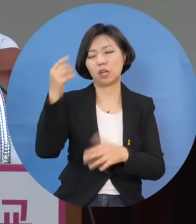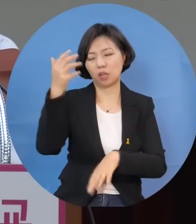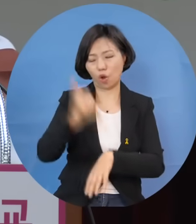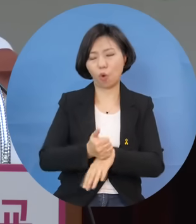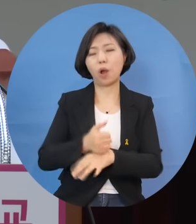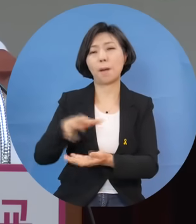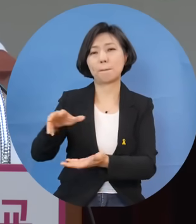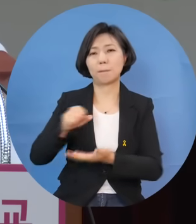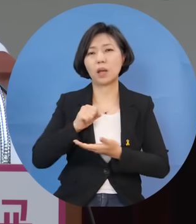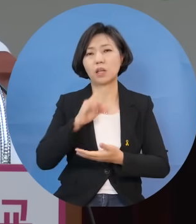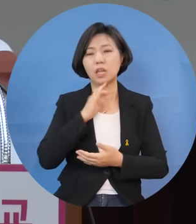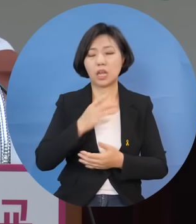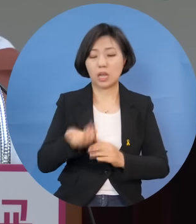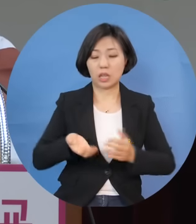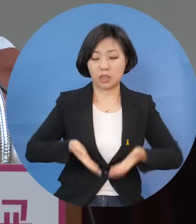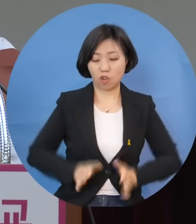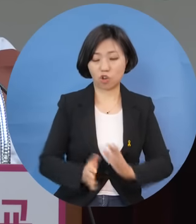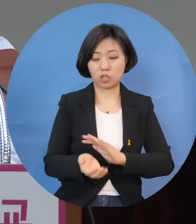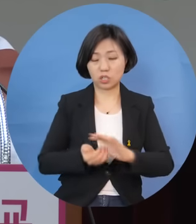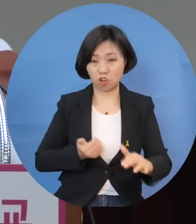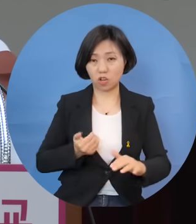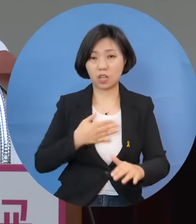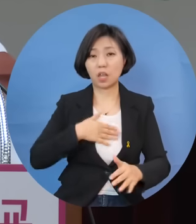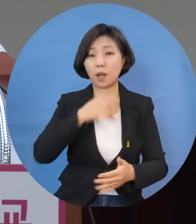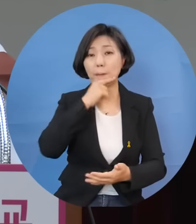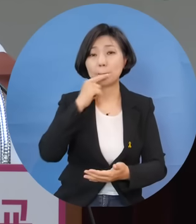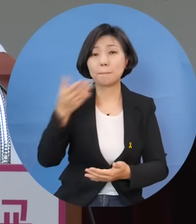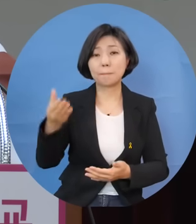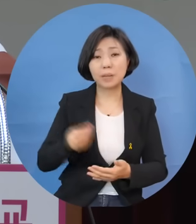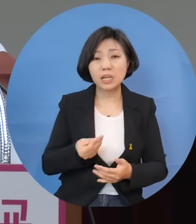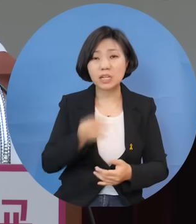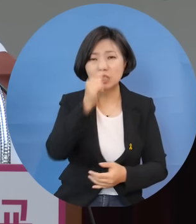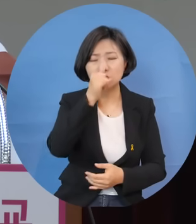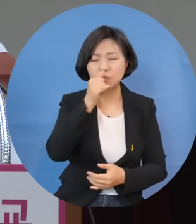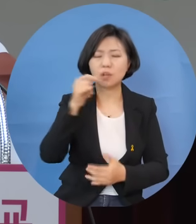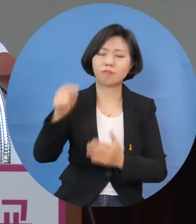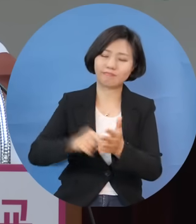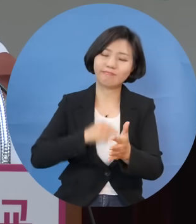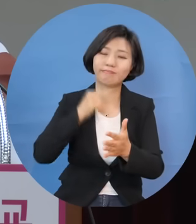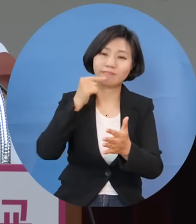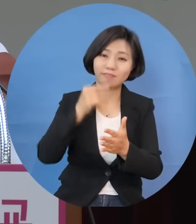과거 생에 내가 진 빚이 있다면 내가 기꺼이 받고,